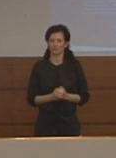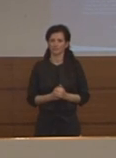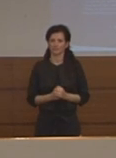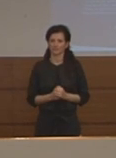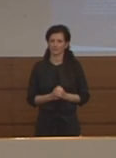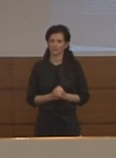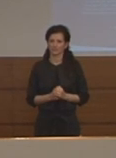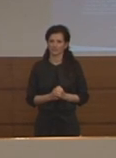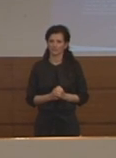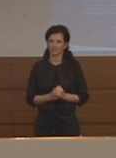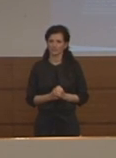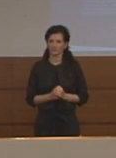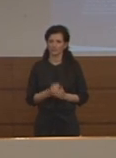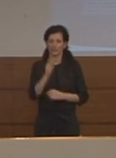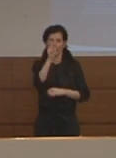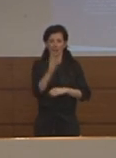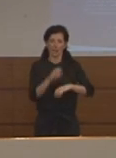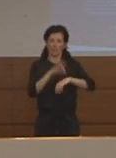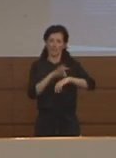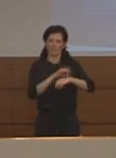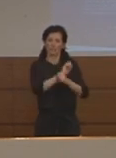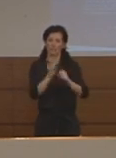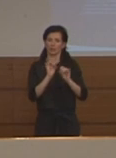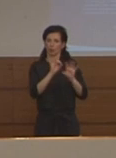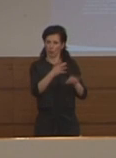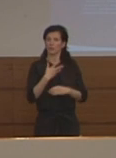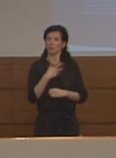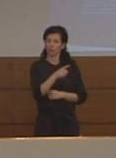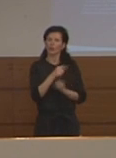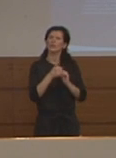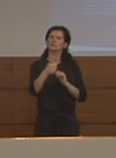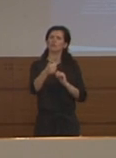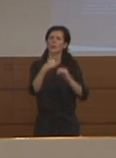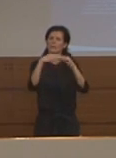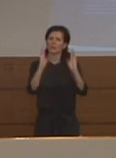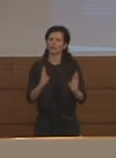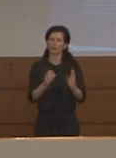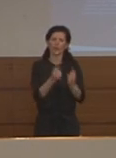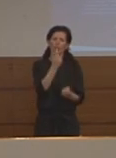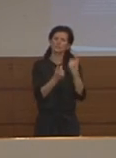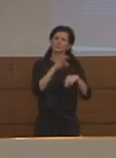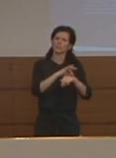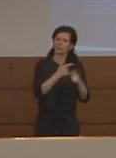dei pazienti positivi sono in isolamento senza sintomi o con sintomi lievi e sono